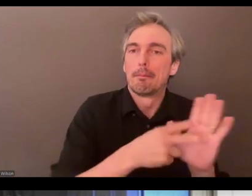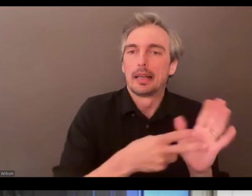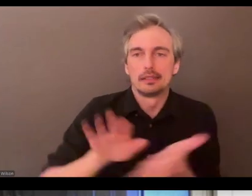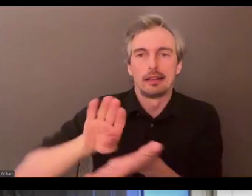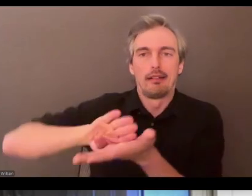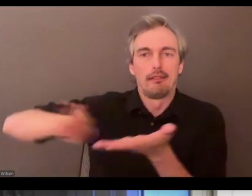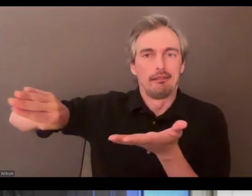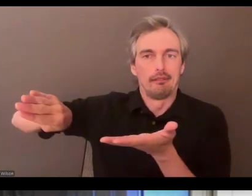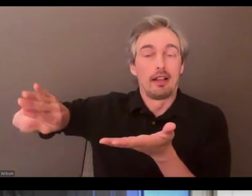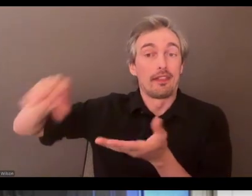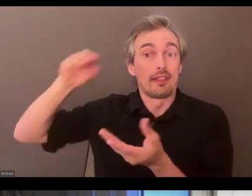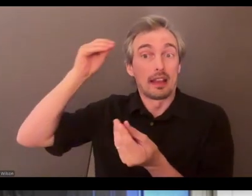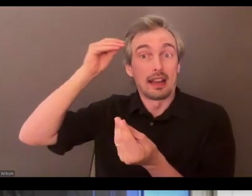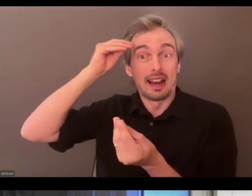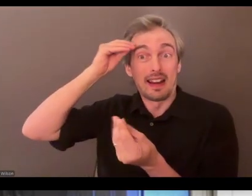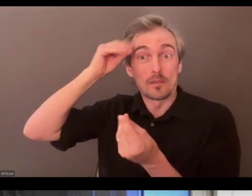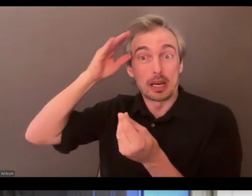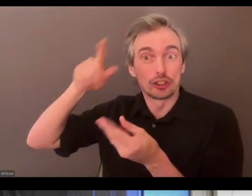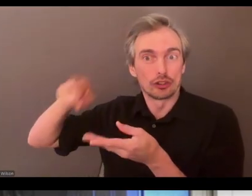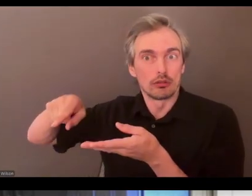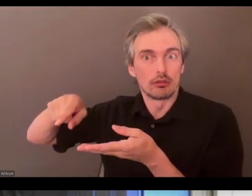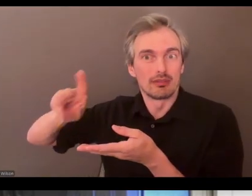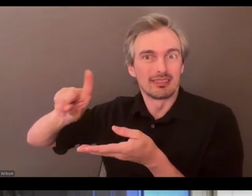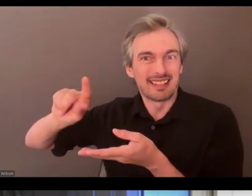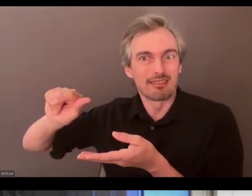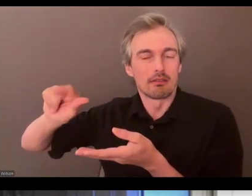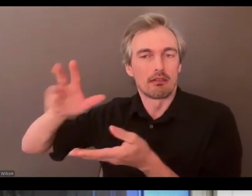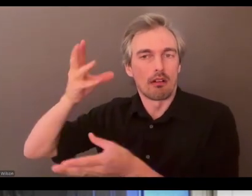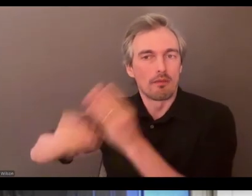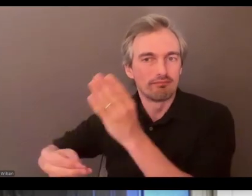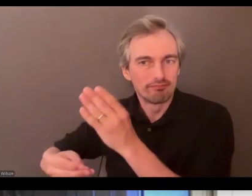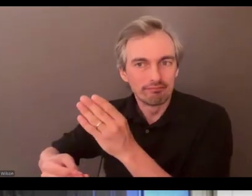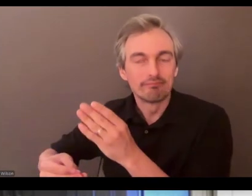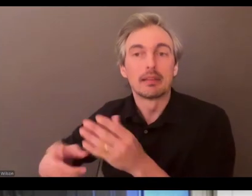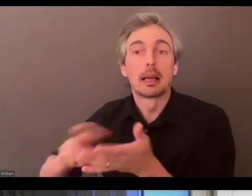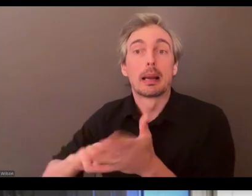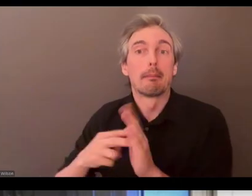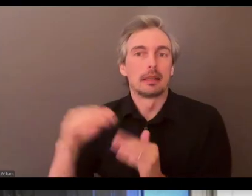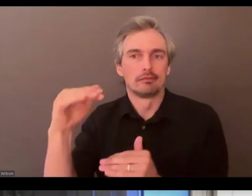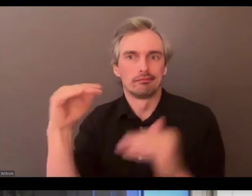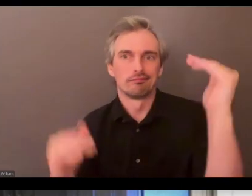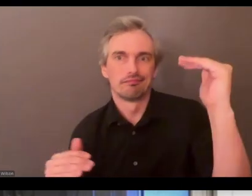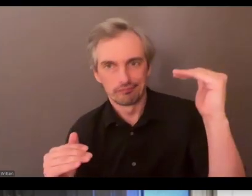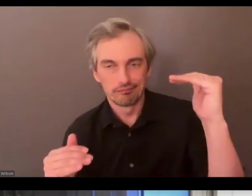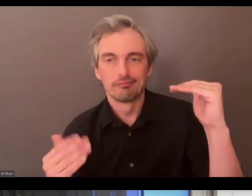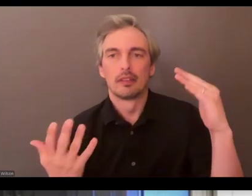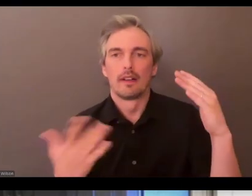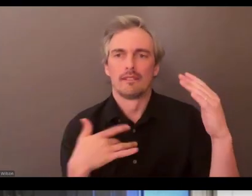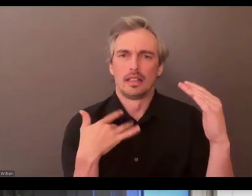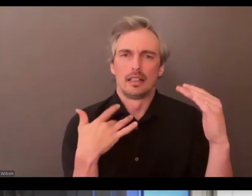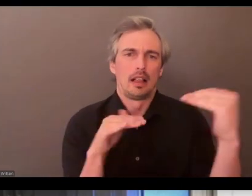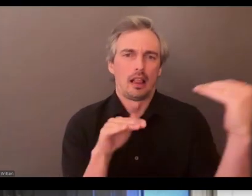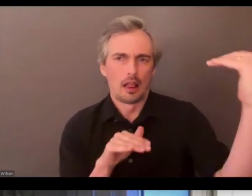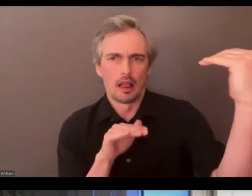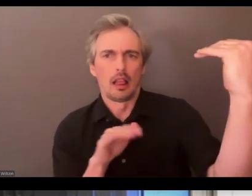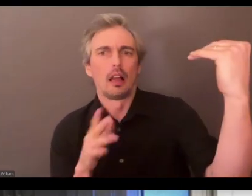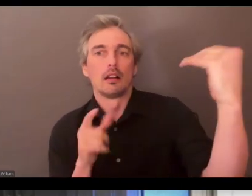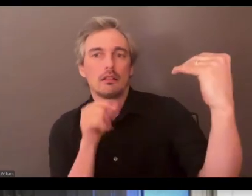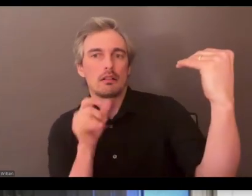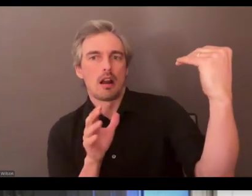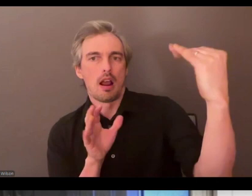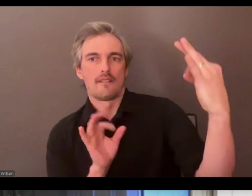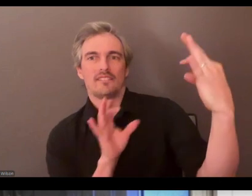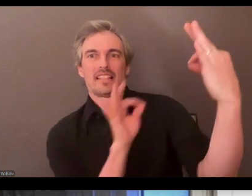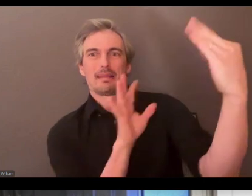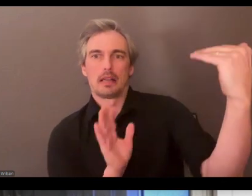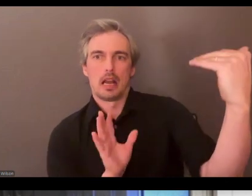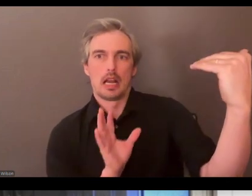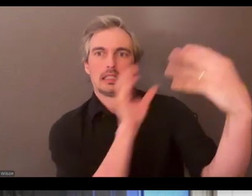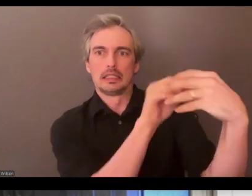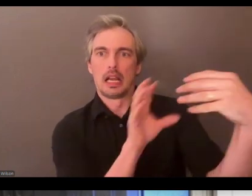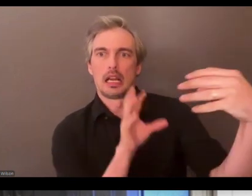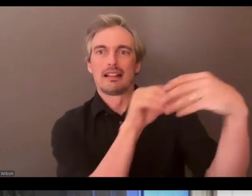デ ータビジュアライゼ ーションにおける排除は不平等を強化し、人 々が洞察を提供したり、その結果から利益を得たりすることを妨げます。